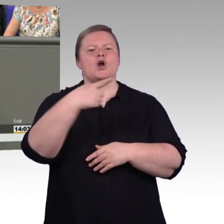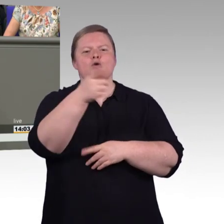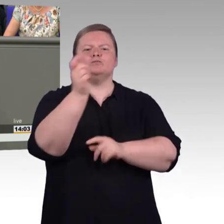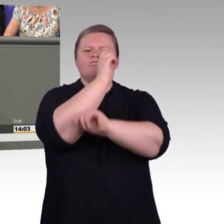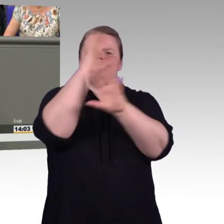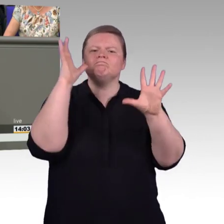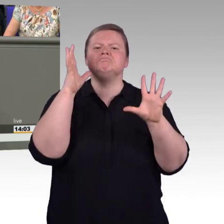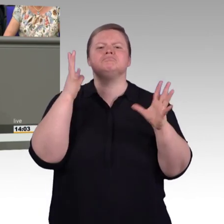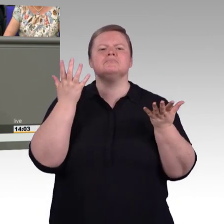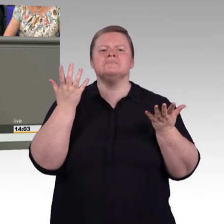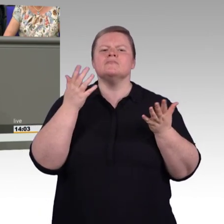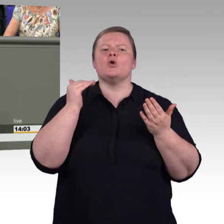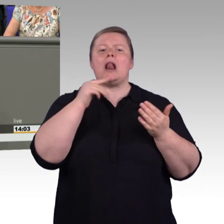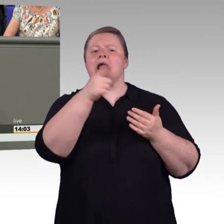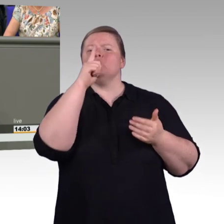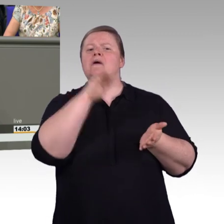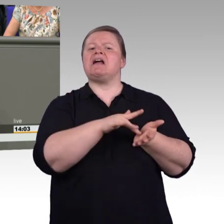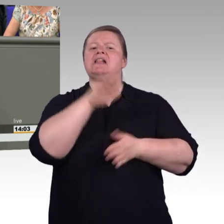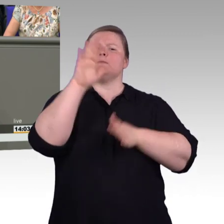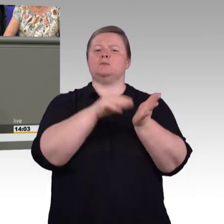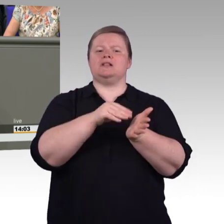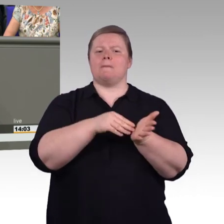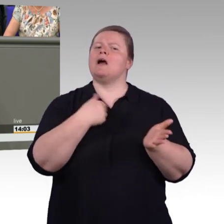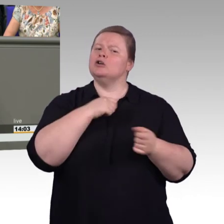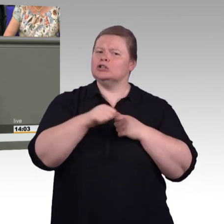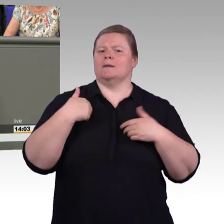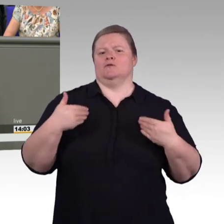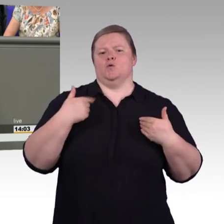auf etwas einzugehen, was wir bereits gehört haben.